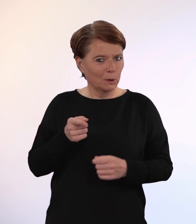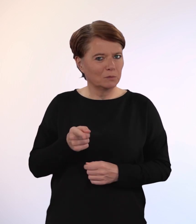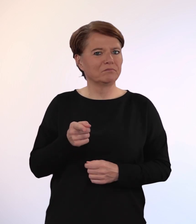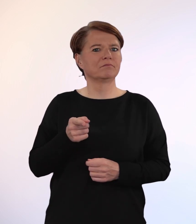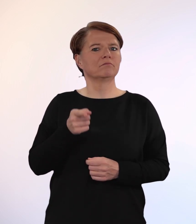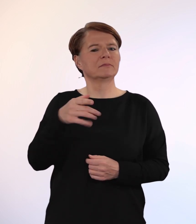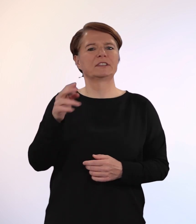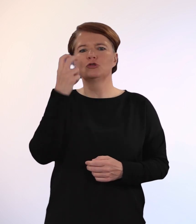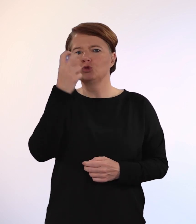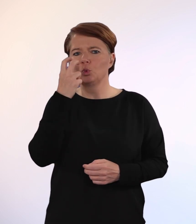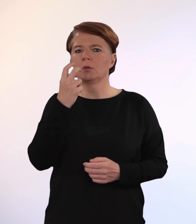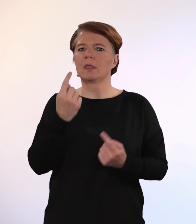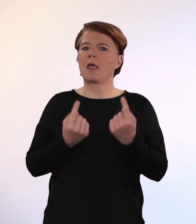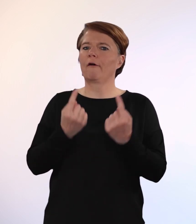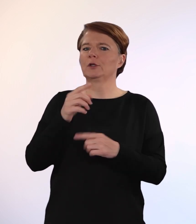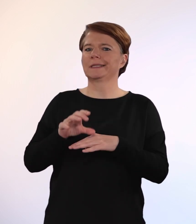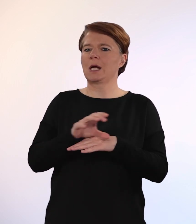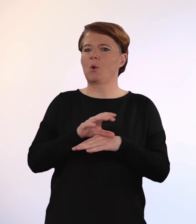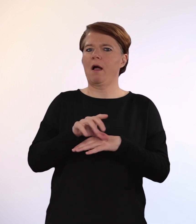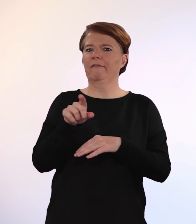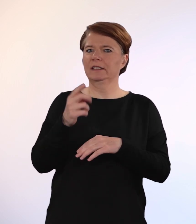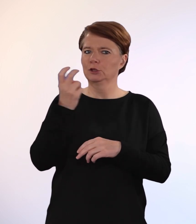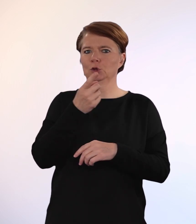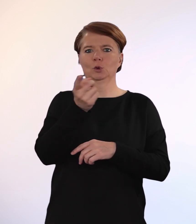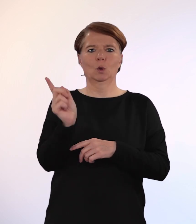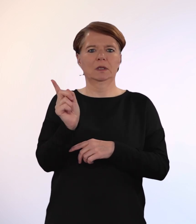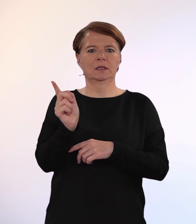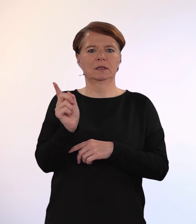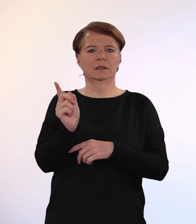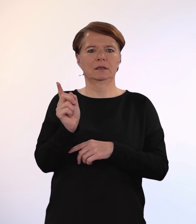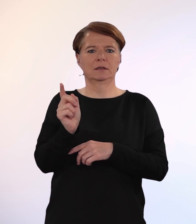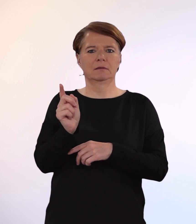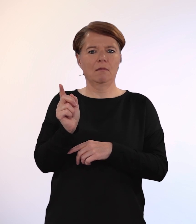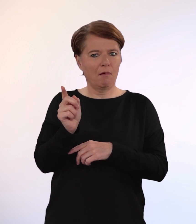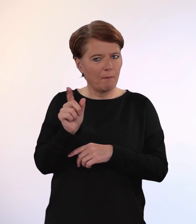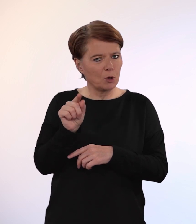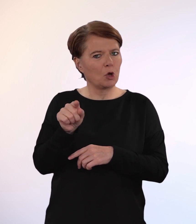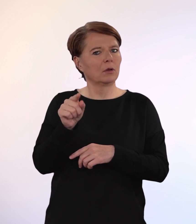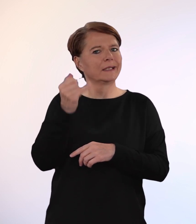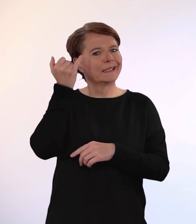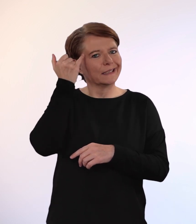da wurden Nachwuchs-Choreograf*innen gesucht. Also hatte man die Möglichkeit, eine Idee zu formulieren,